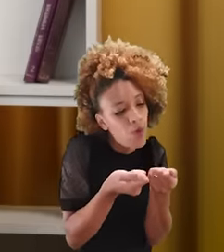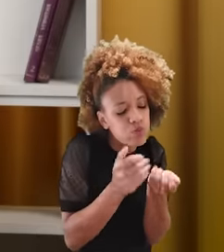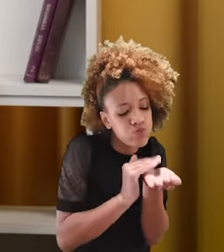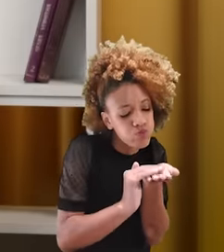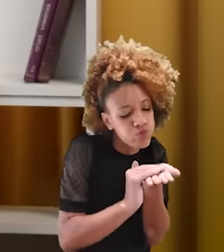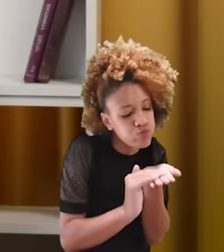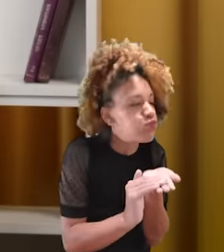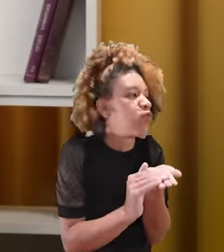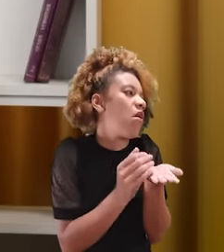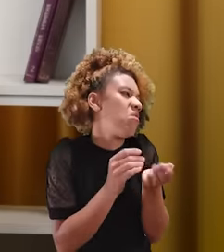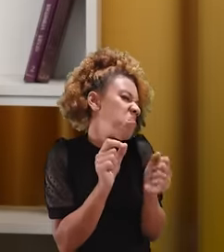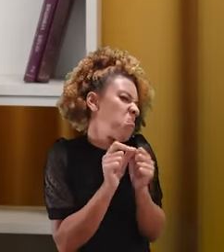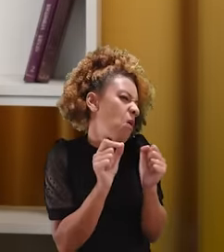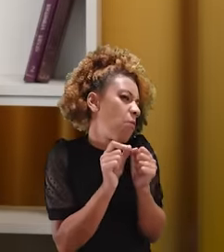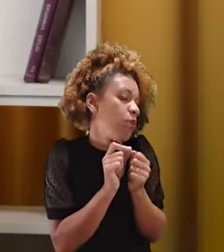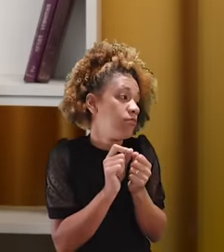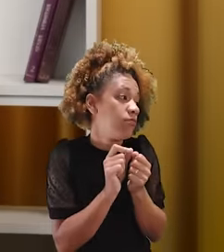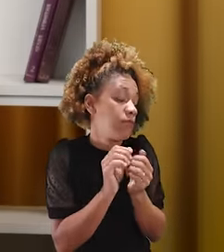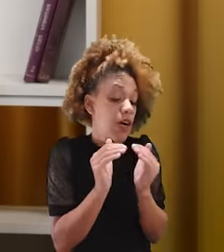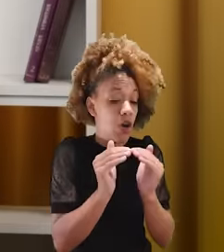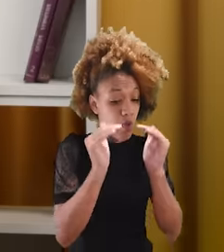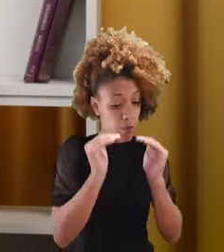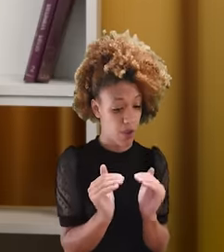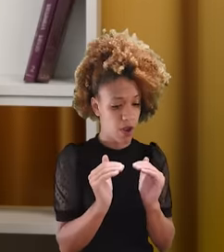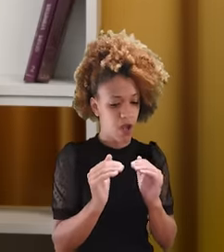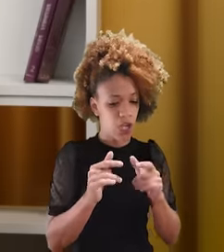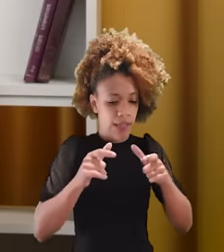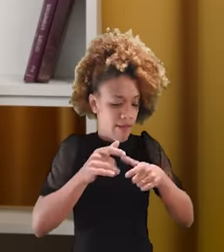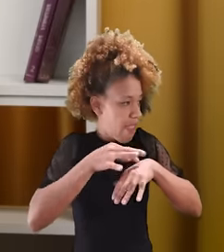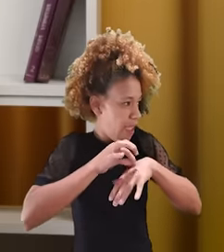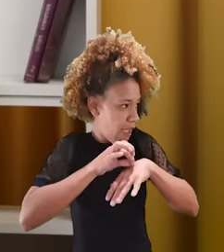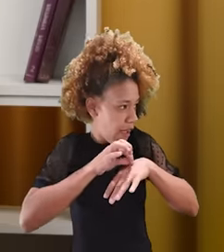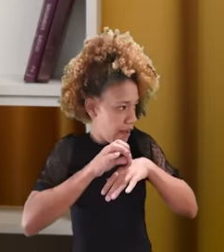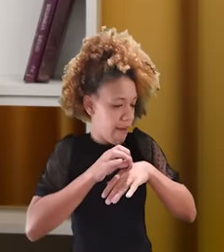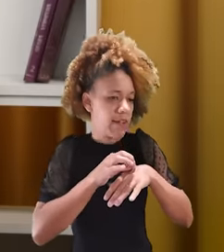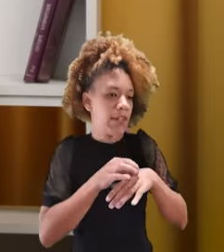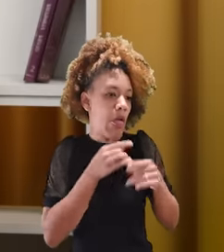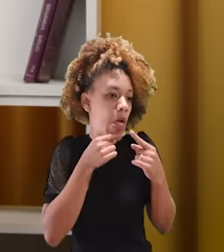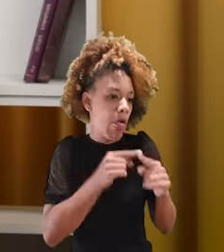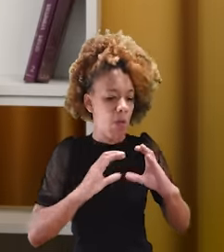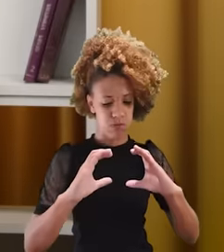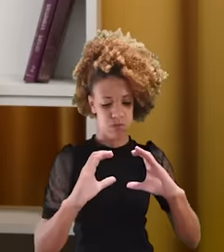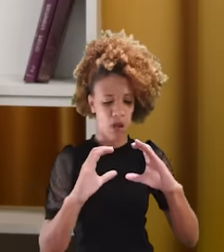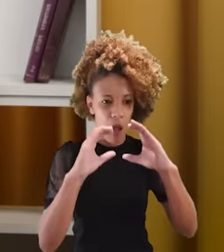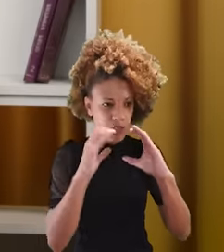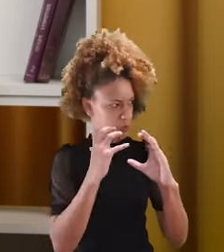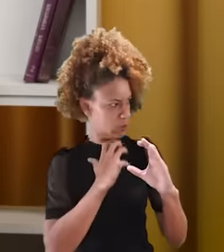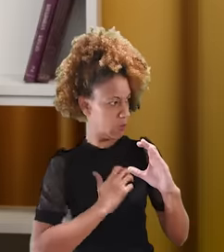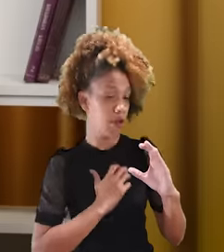elogio bobo embaixo elogio bobo e o hamburgão ele vem a crítica porrada que é tipo assim cara adorei